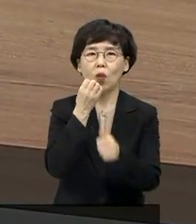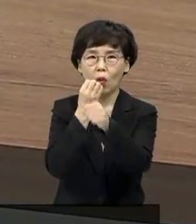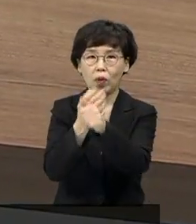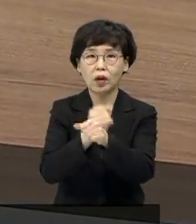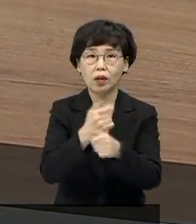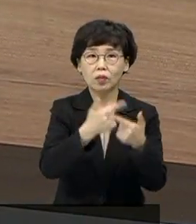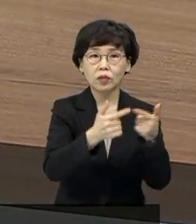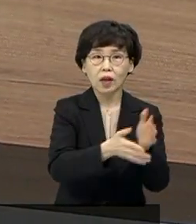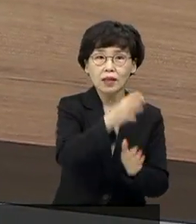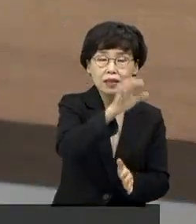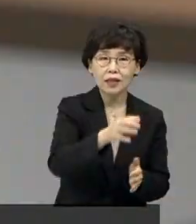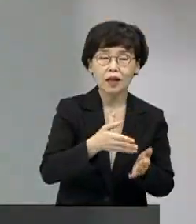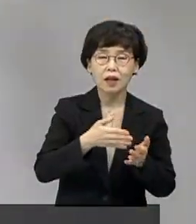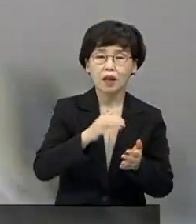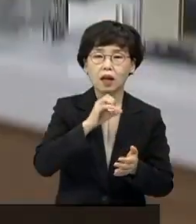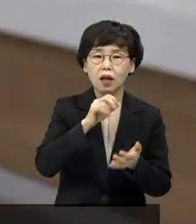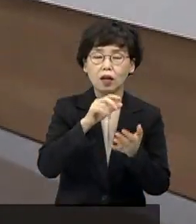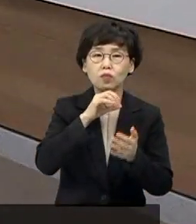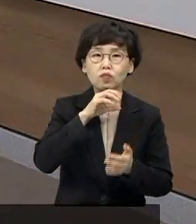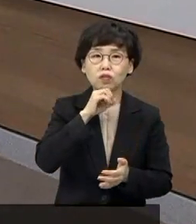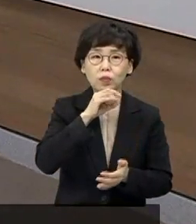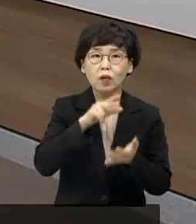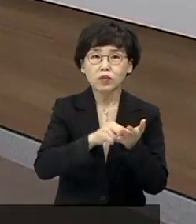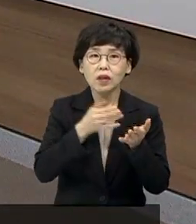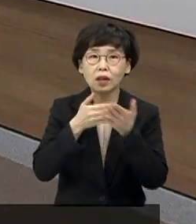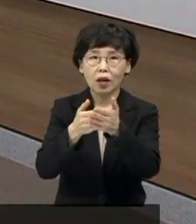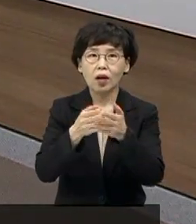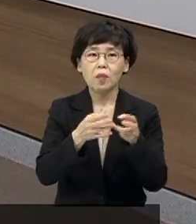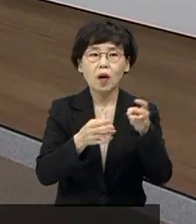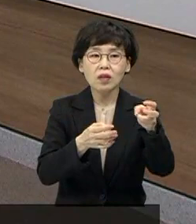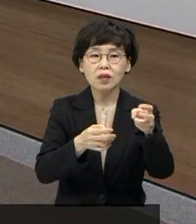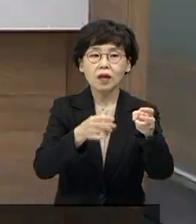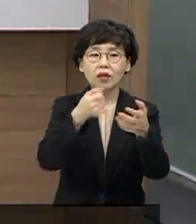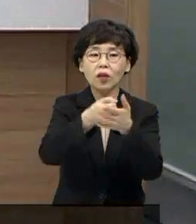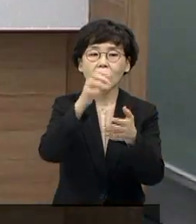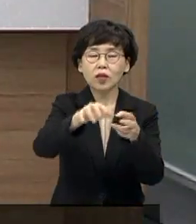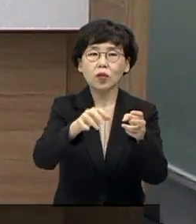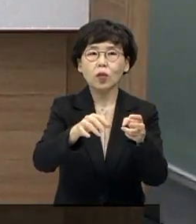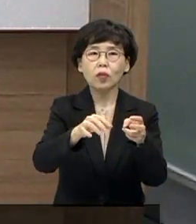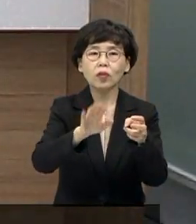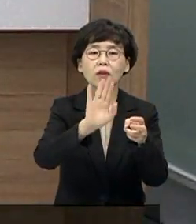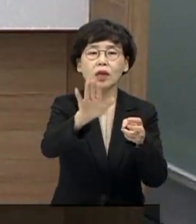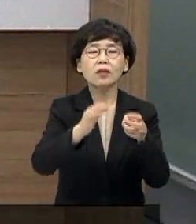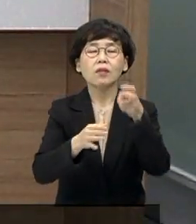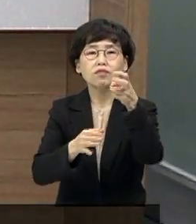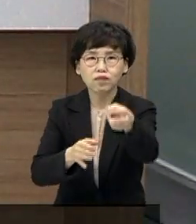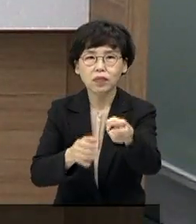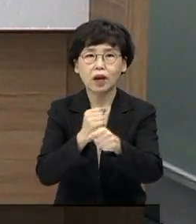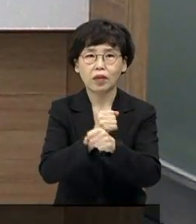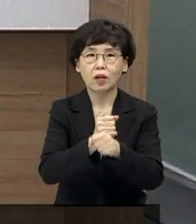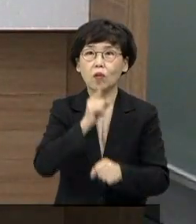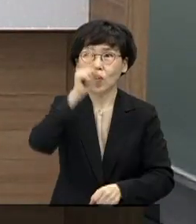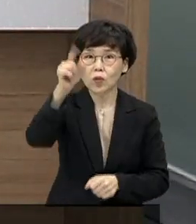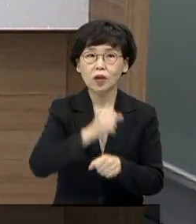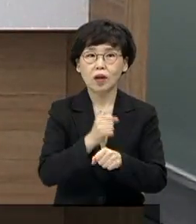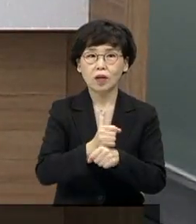부산시에 낸 민원에는 버스가 정류장에서 벗어나서 정차했다거나 폐건전지함에 휴지가 있다는 내용도 있습니다.